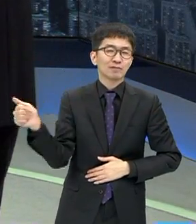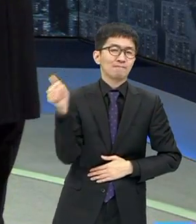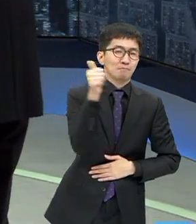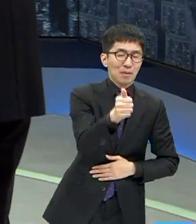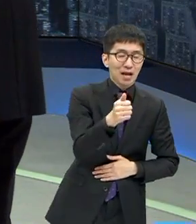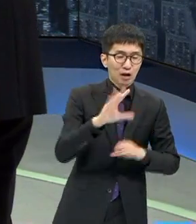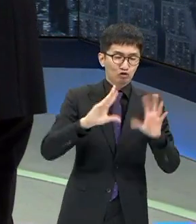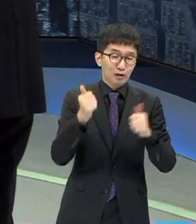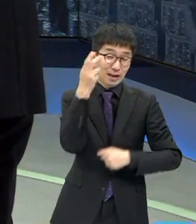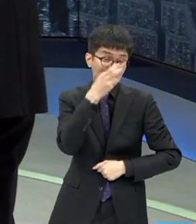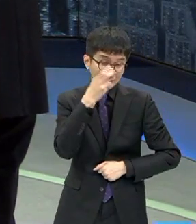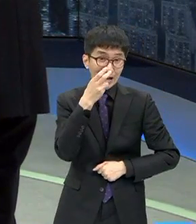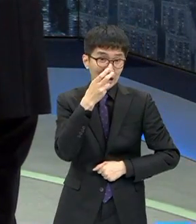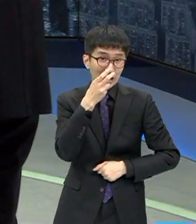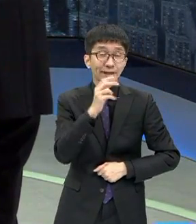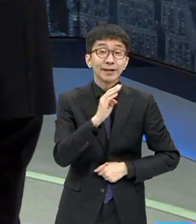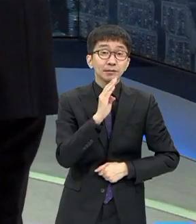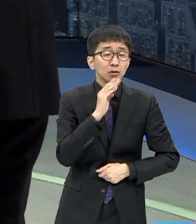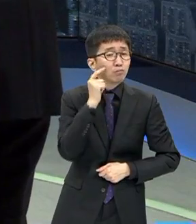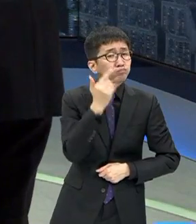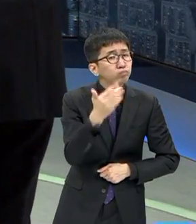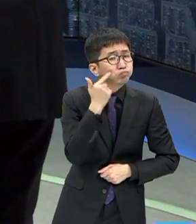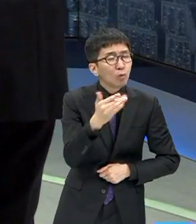어떤 이야기를 할지 관심이 많아요.